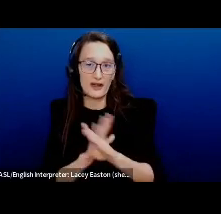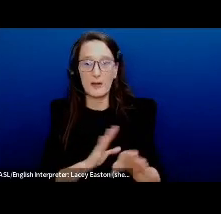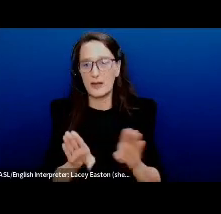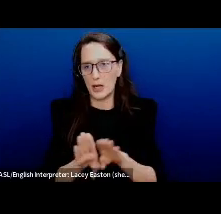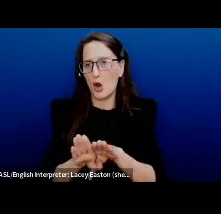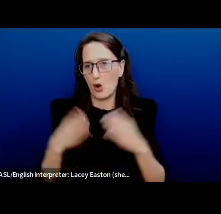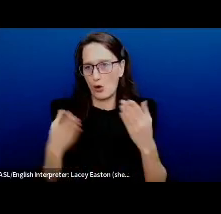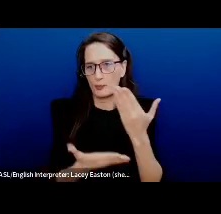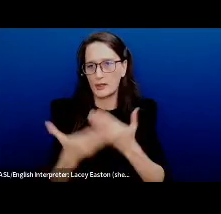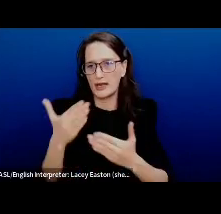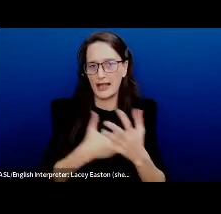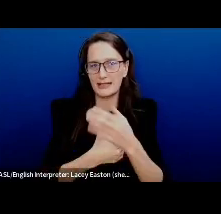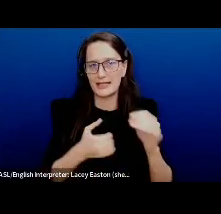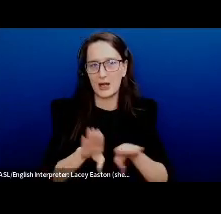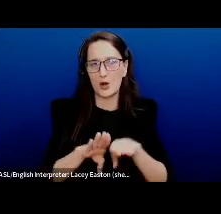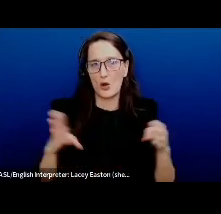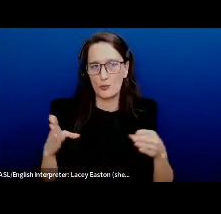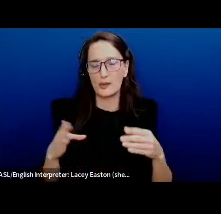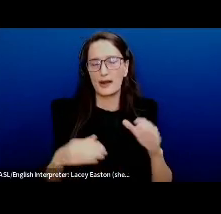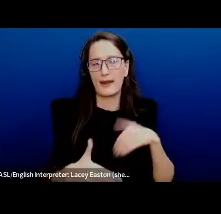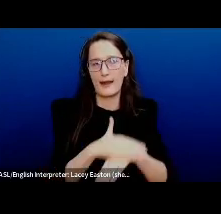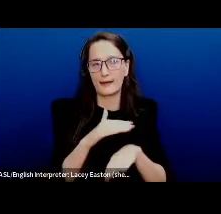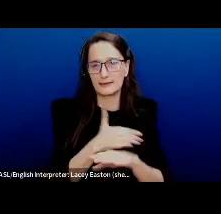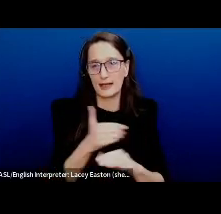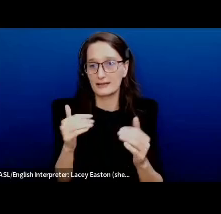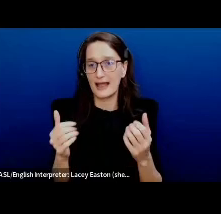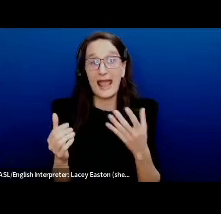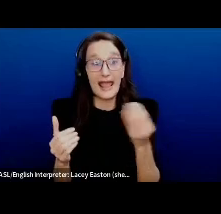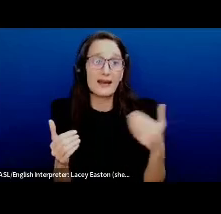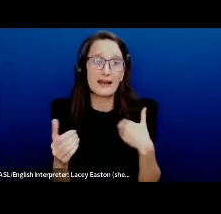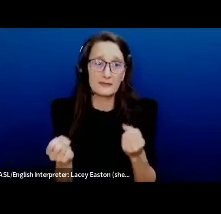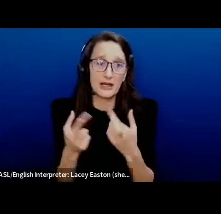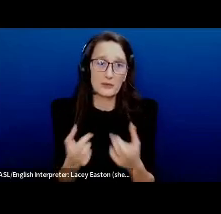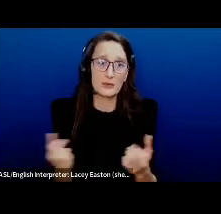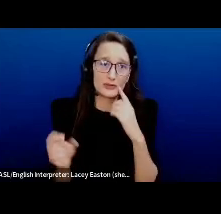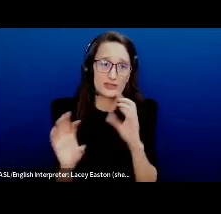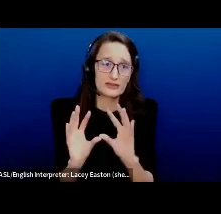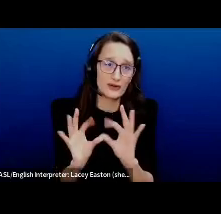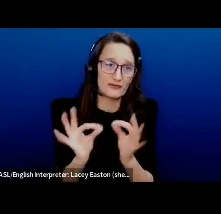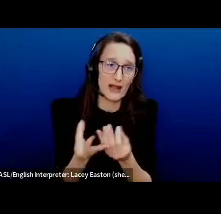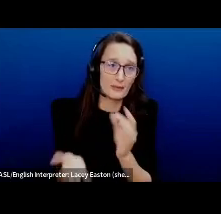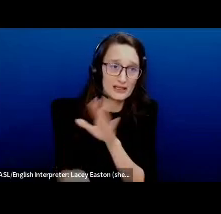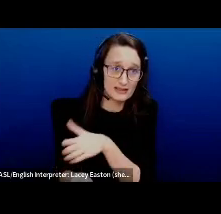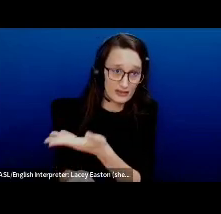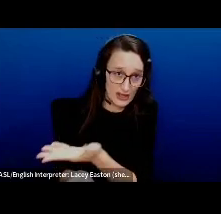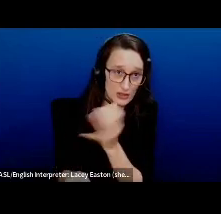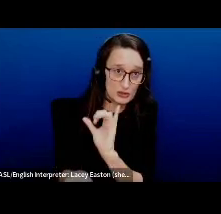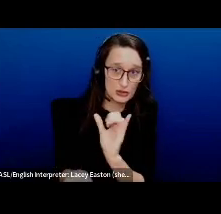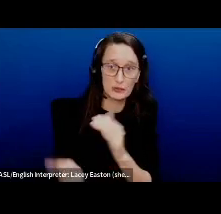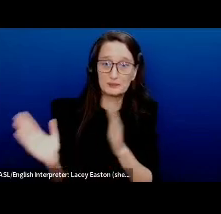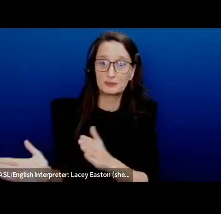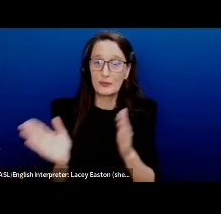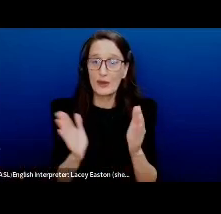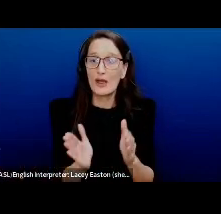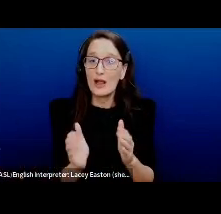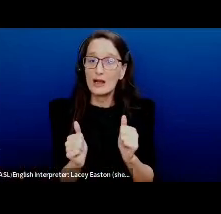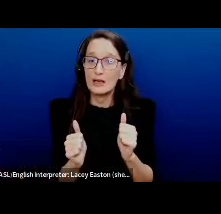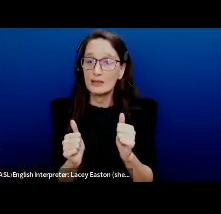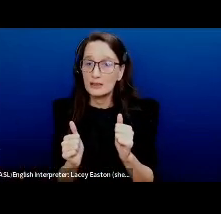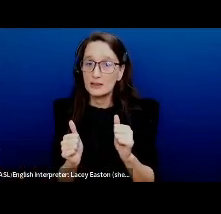También hay muchos recursos para familias. Por favor, consúltenlos. Los recursos de alfabetización. Este sitio es para